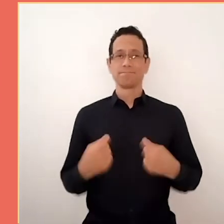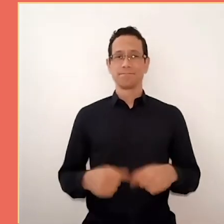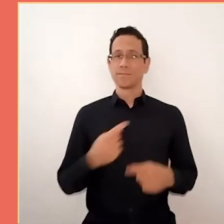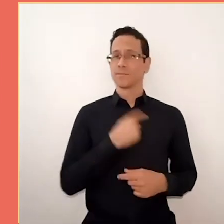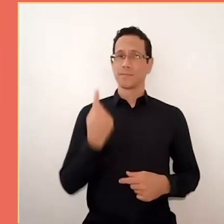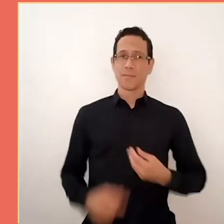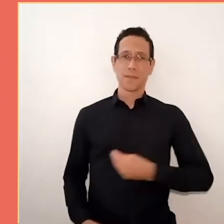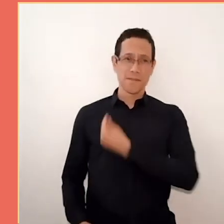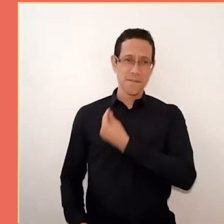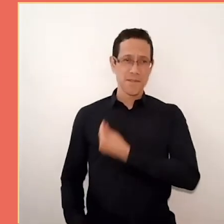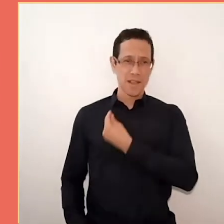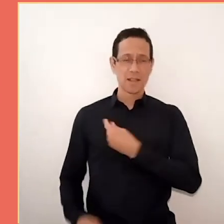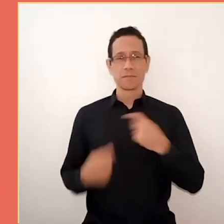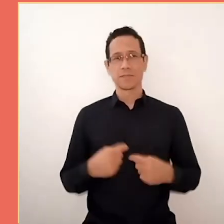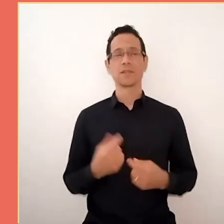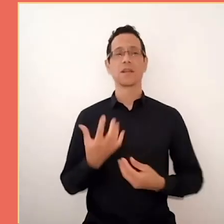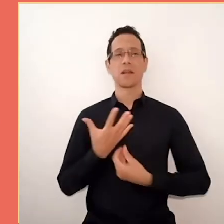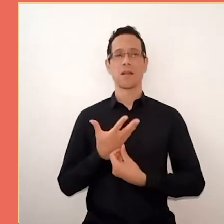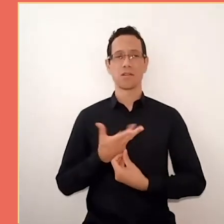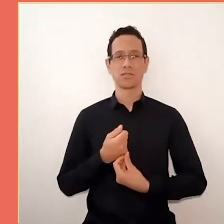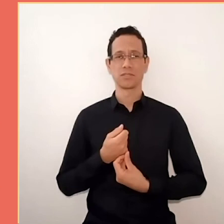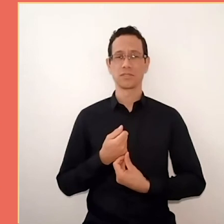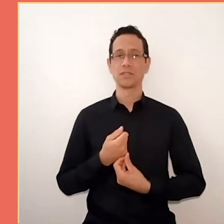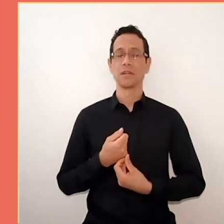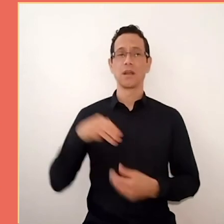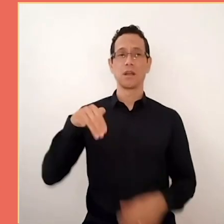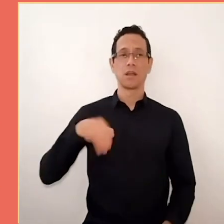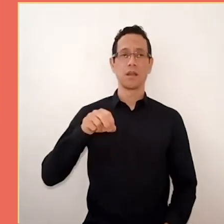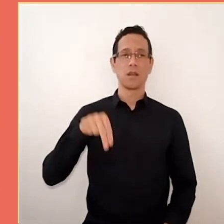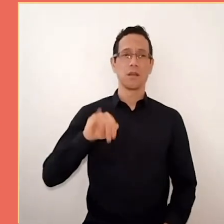como a Mônica falou, principalmente a literatura.